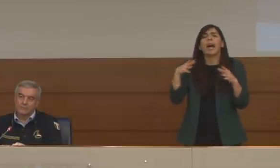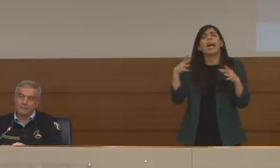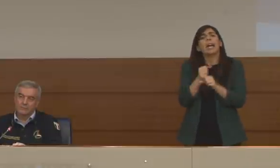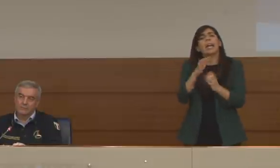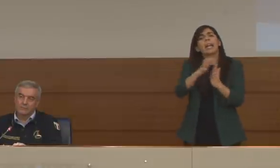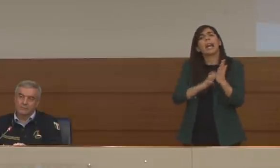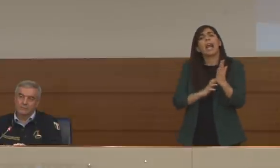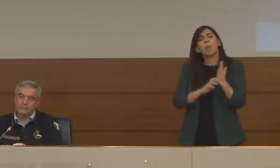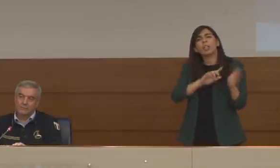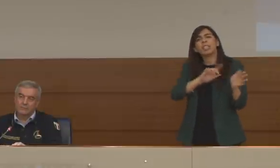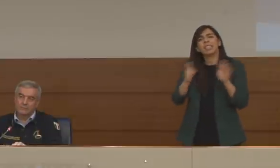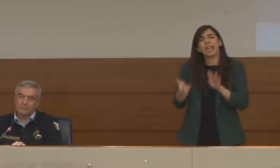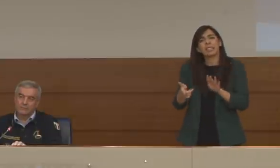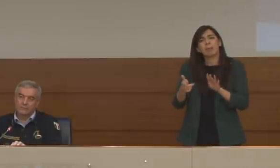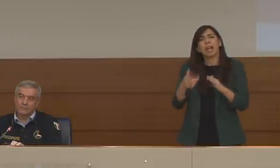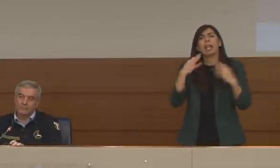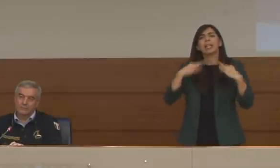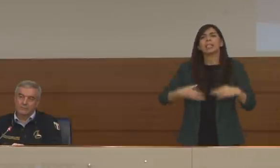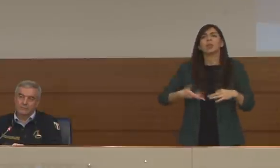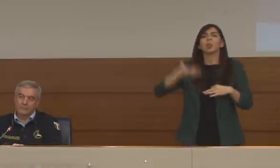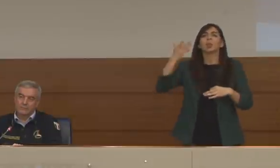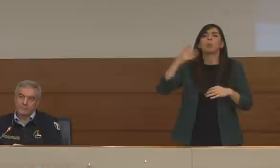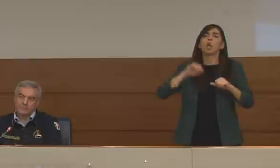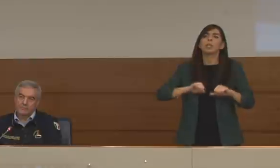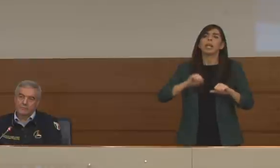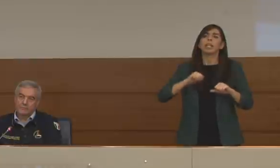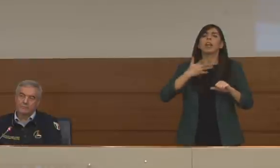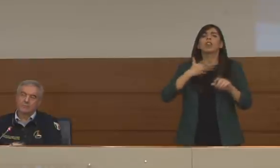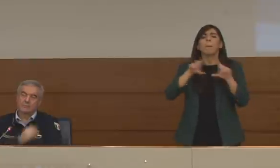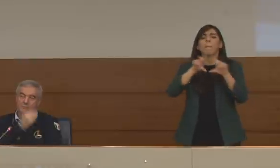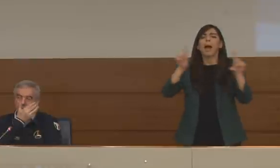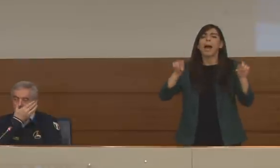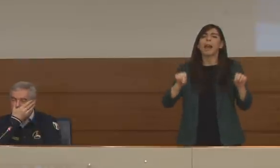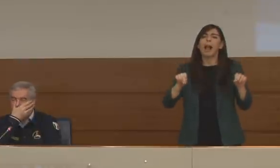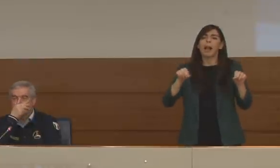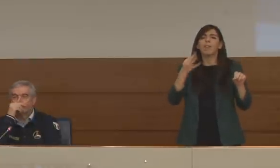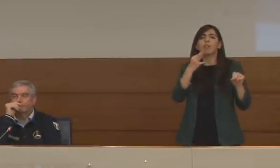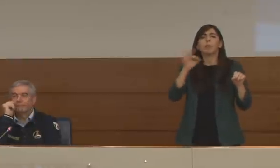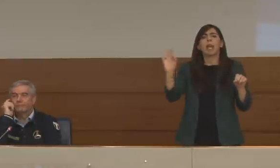dell'Istituto Superiore di Sanità c'è un paragrafo specifico sui farmaci